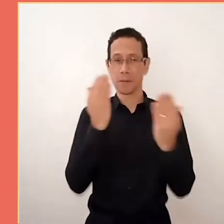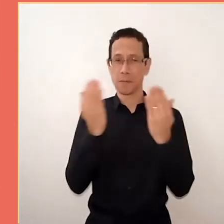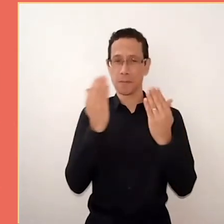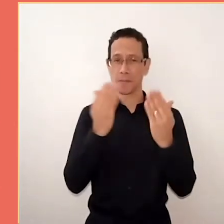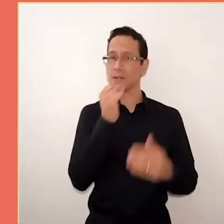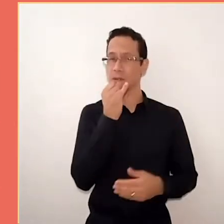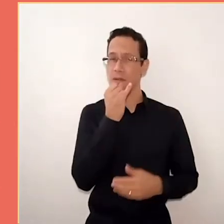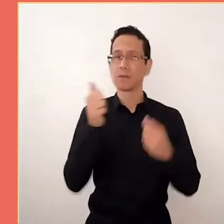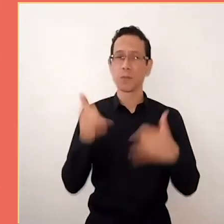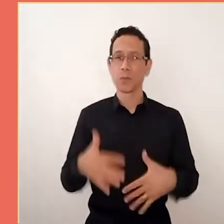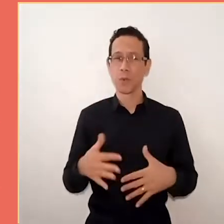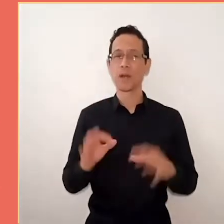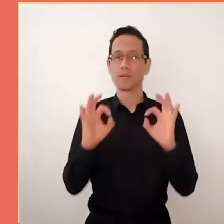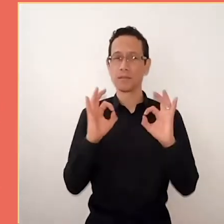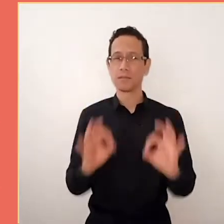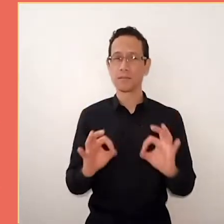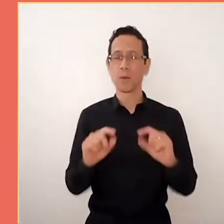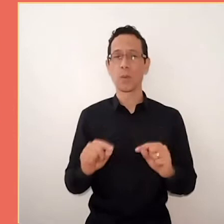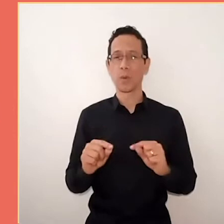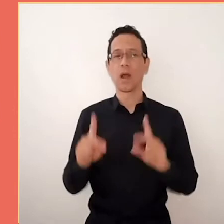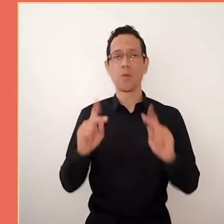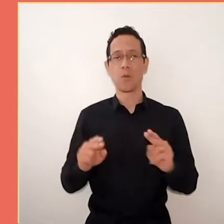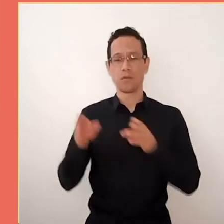mas certeira, como um cemitério de inovações.